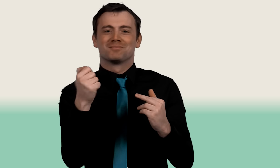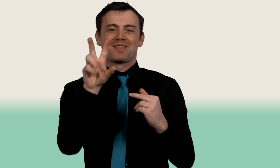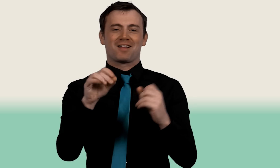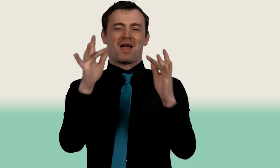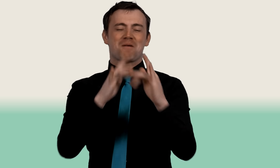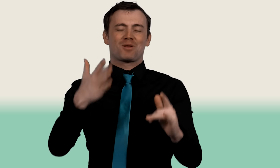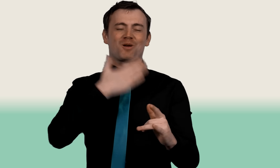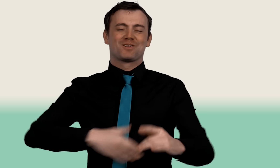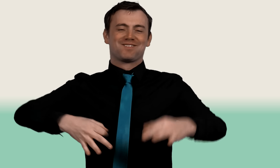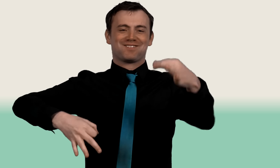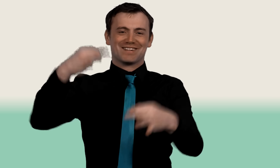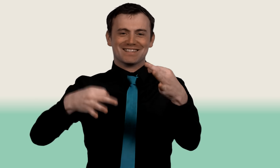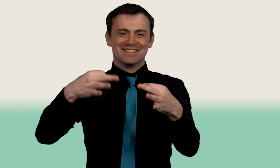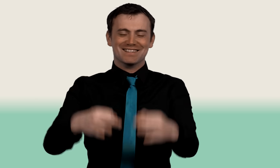Dan kunnen we op 30 april goed feesten.